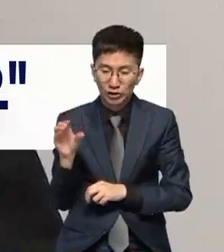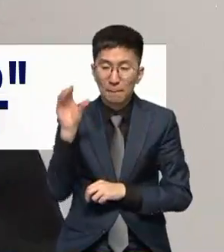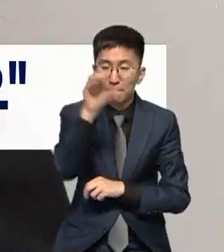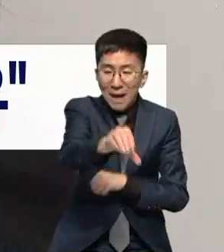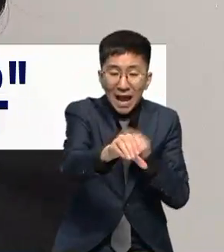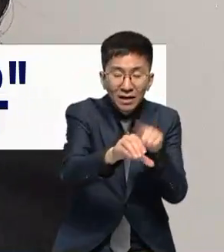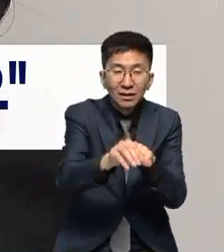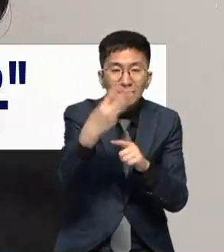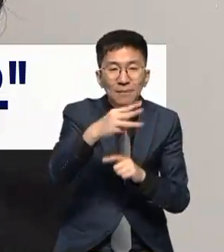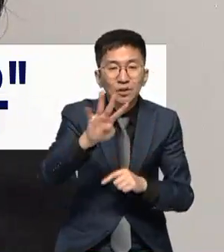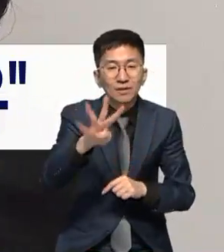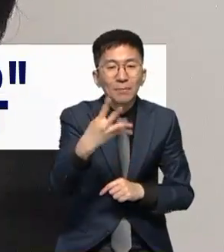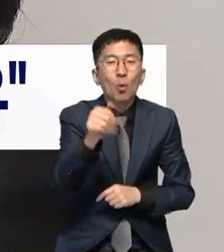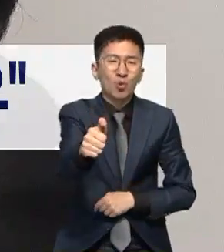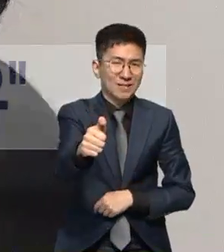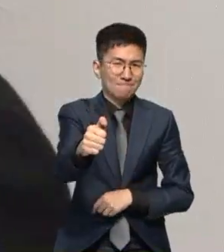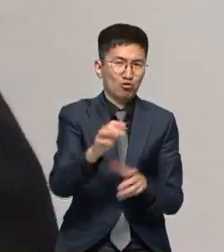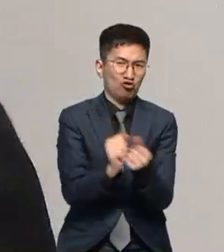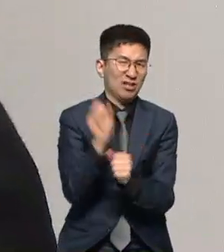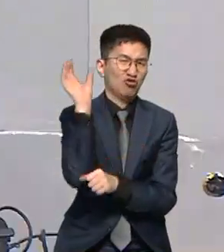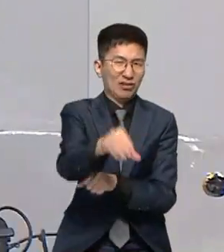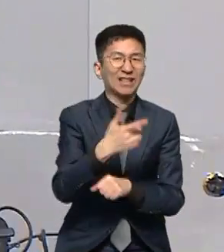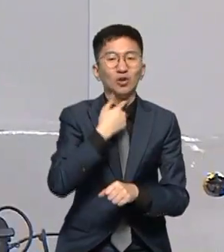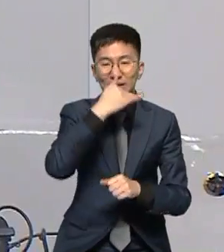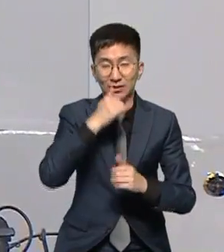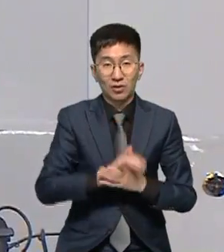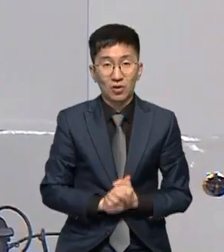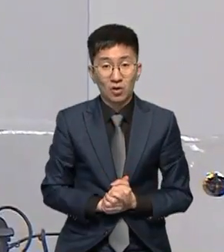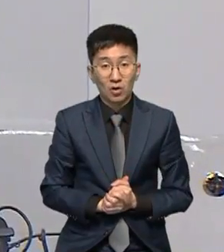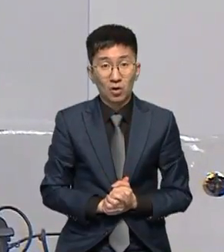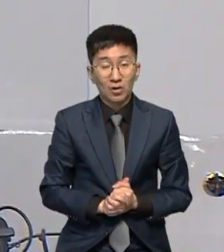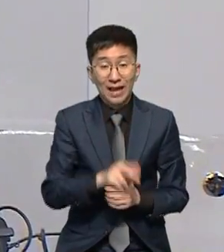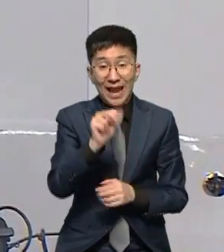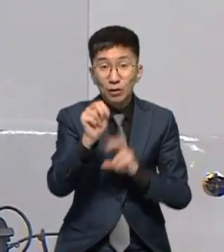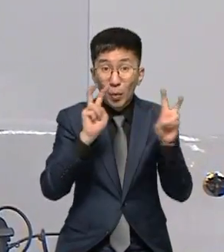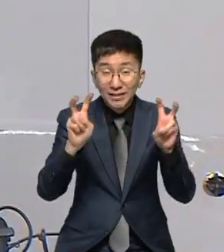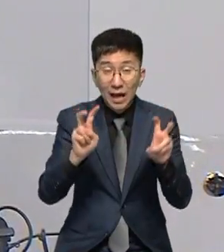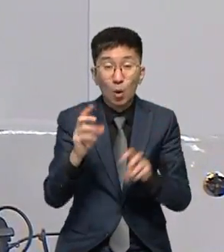겁니다. 당시 N사는 매출액보다 영업 적자가